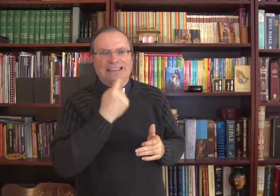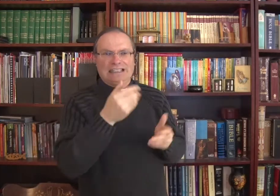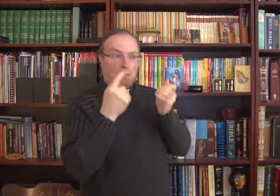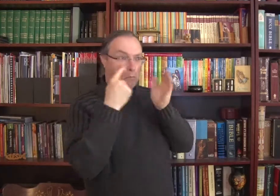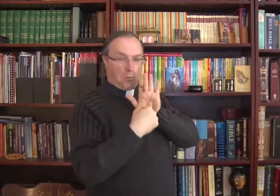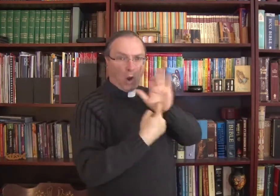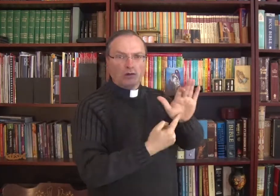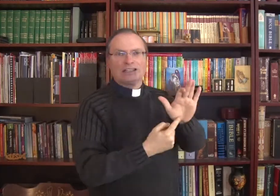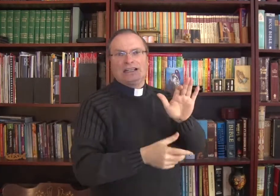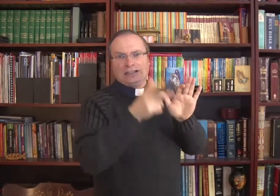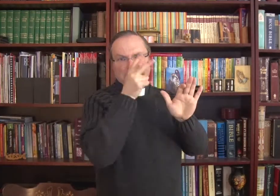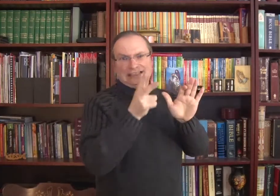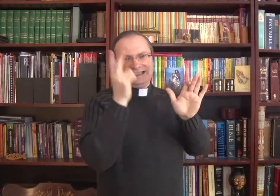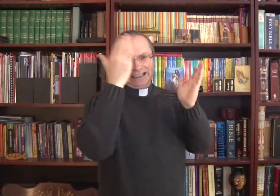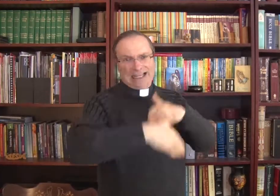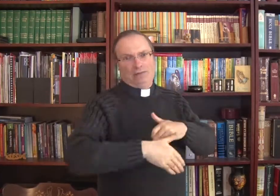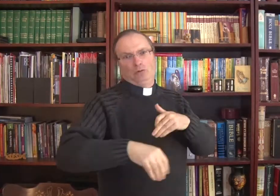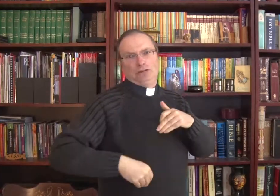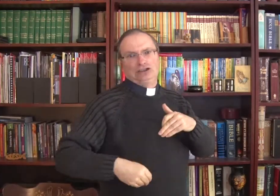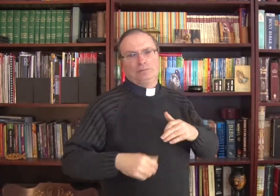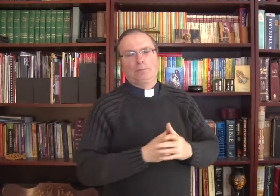qui montre les ténèbres du péché.